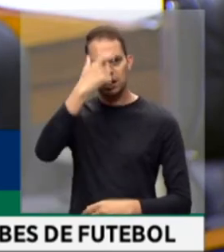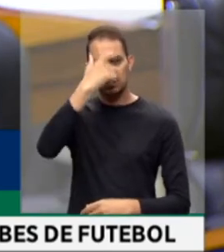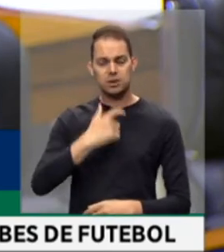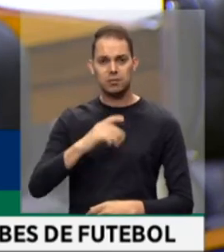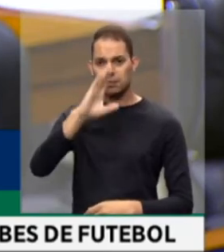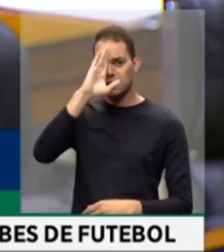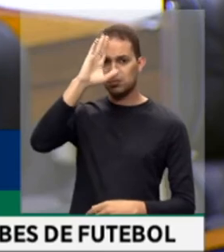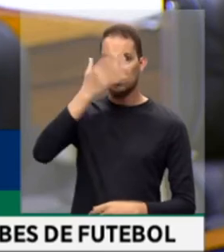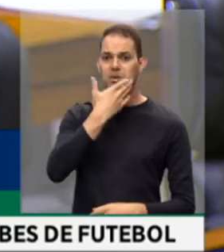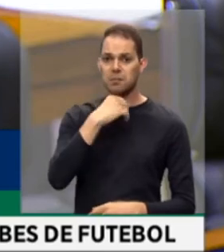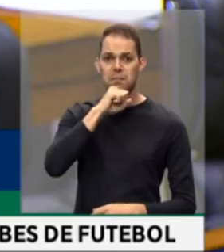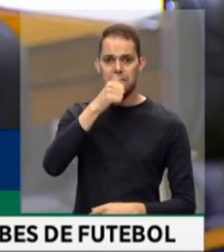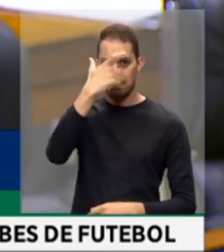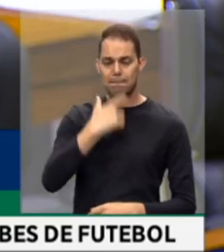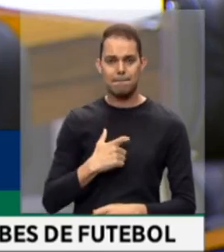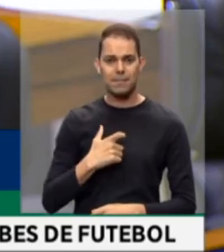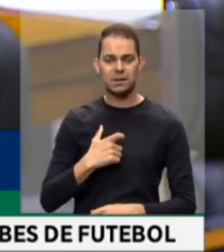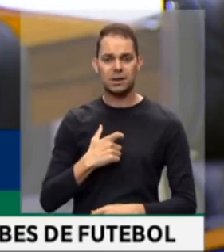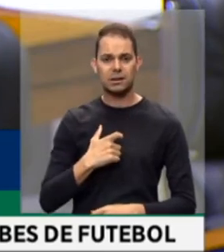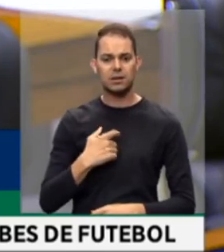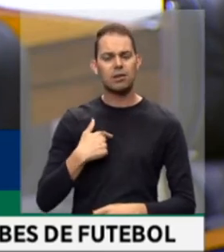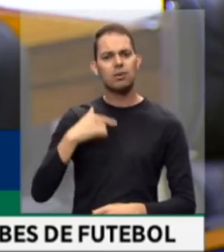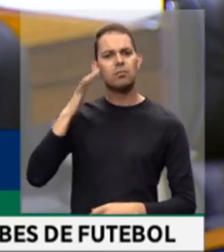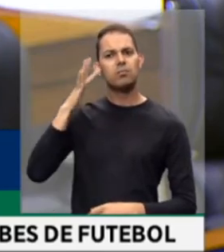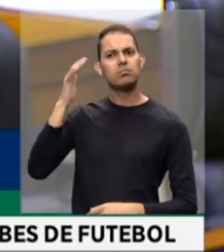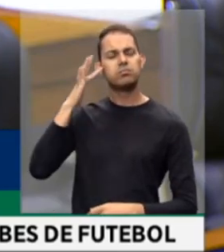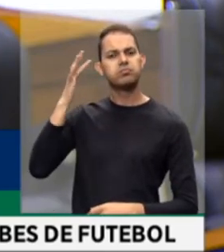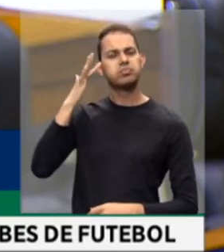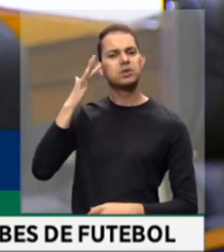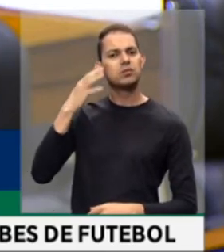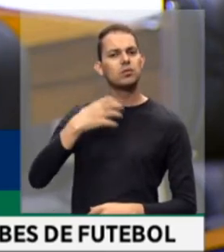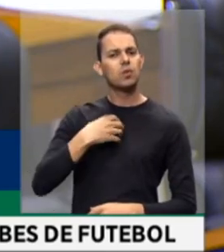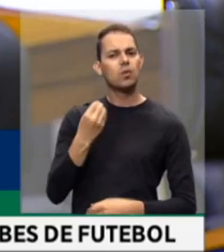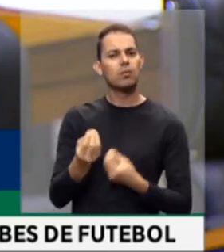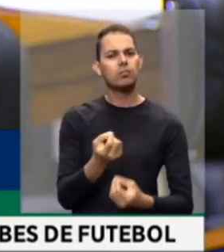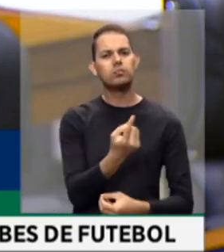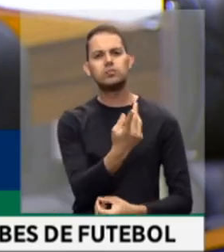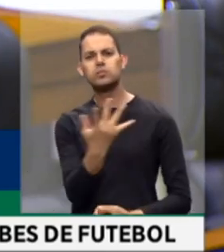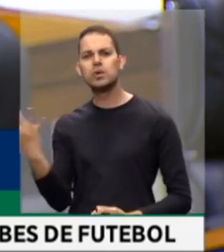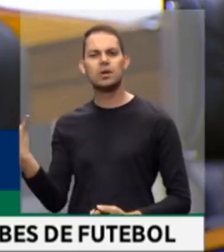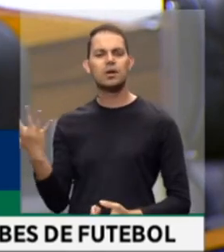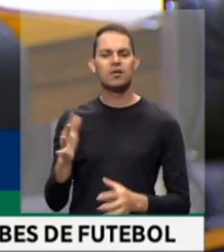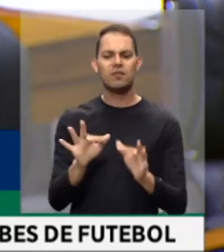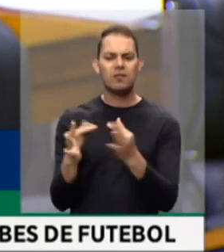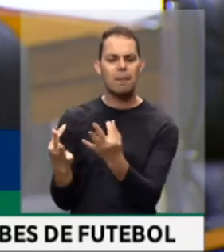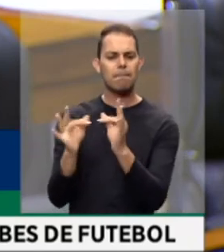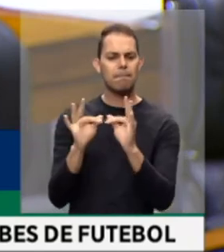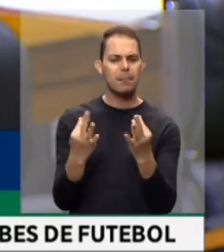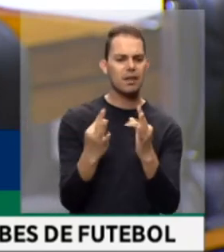DIGO, SENHOR PRESIDENTE, CHAMO A ATENÇÃO MUITO COMO CIDADÃ O, COMO POLÍTICO, MAS ACIMA DE TUDO COMO PAI. QUE... QUE FICO PENSANDO A SITUAÇÃO DE